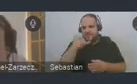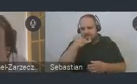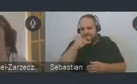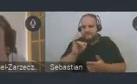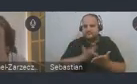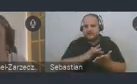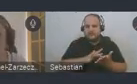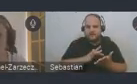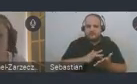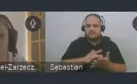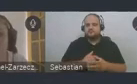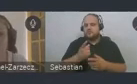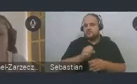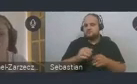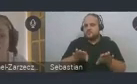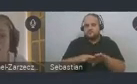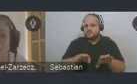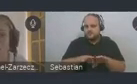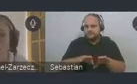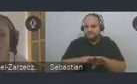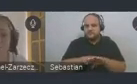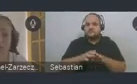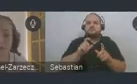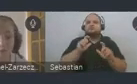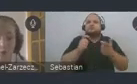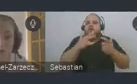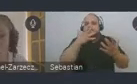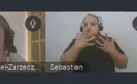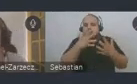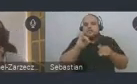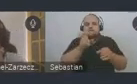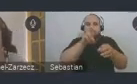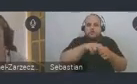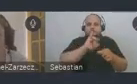Takie najbardziej podstawowe: z czego się składa, jak włączyć, jak wyłączyć,